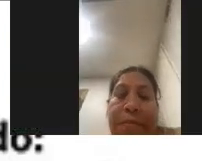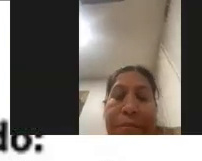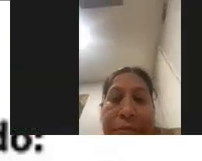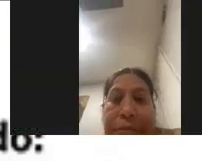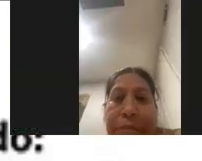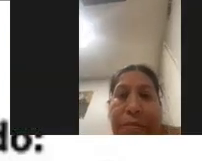Más allá, a mí.